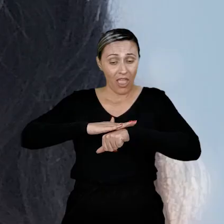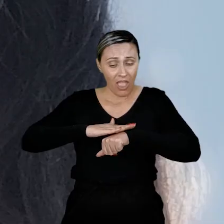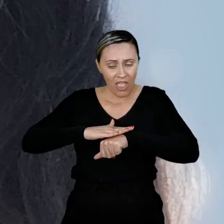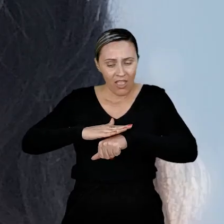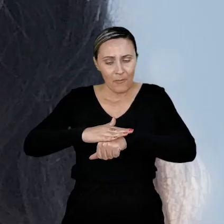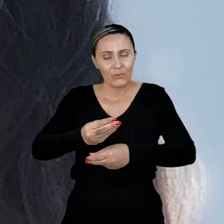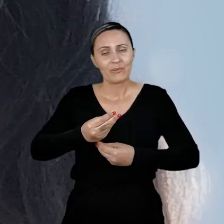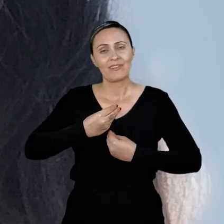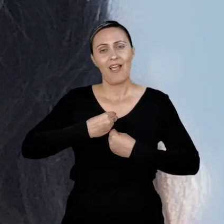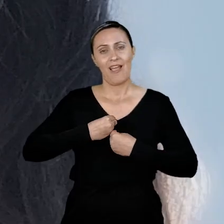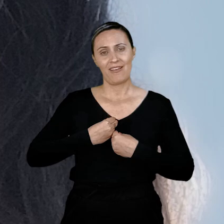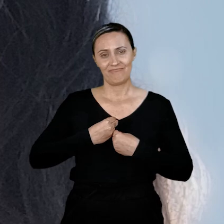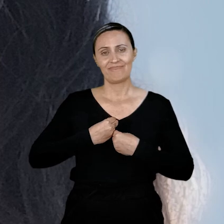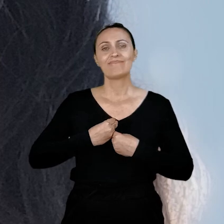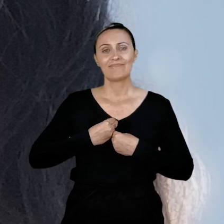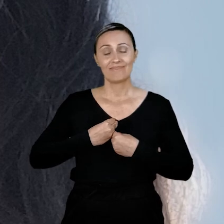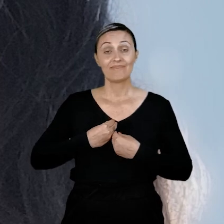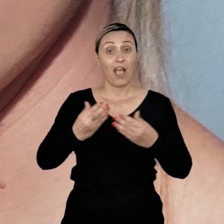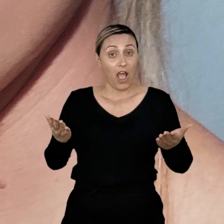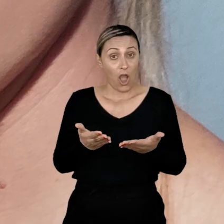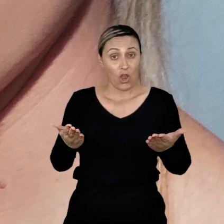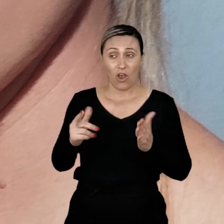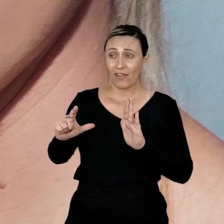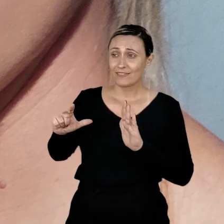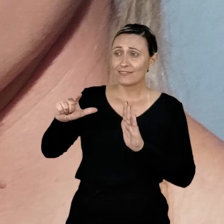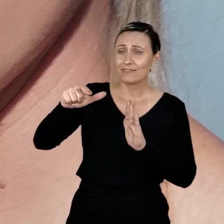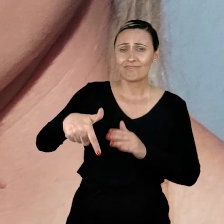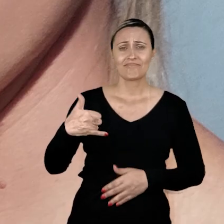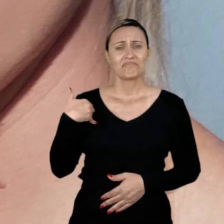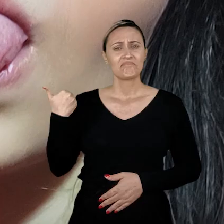Hoje, muito depois desses 29, tenho a idade apenas como um número.